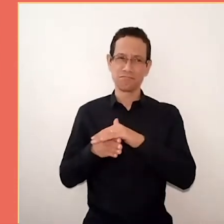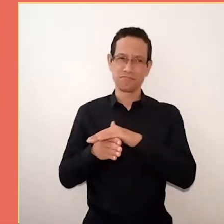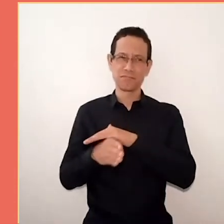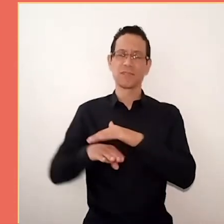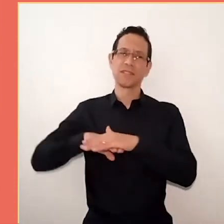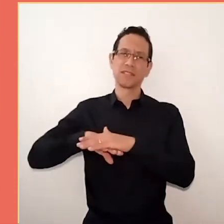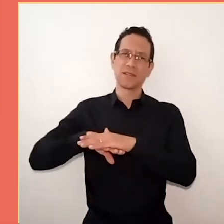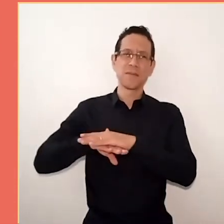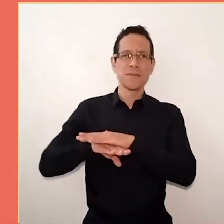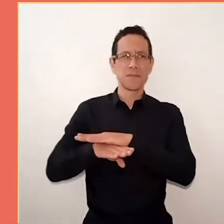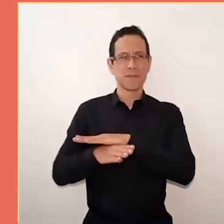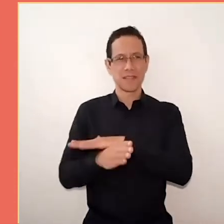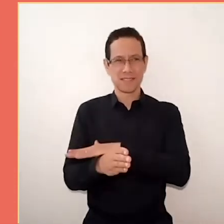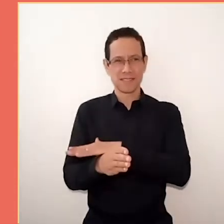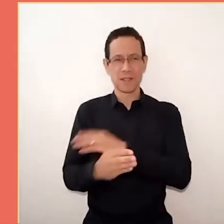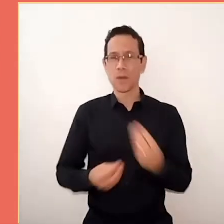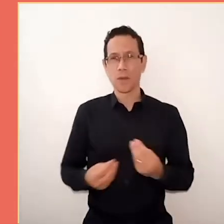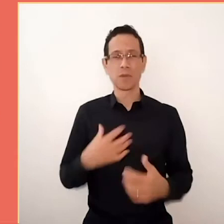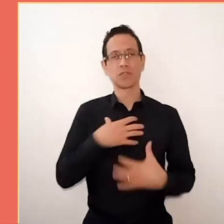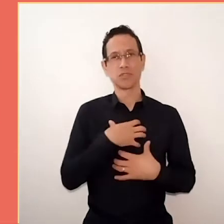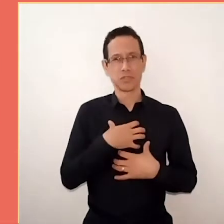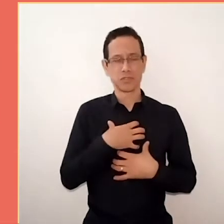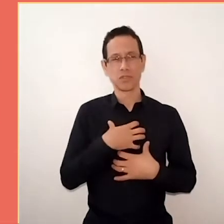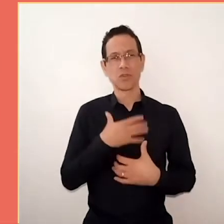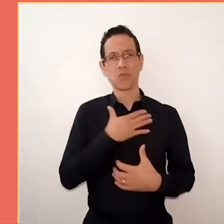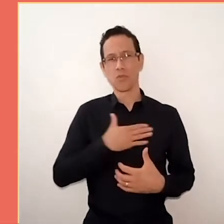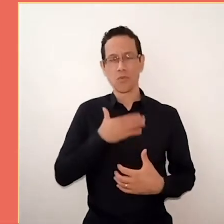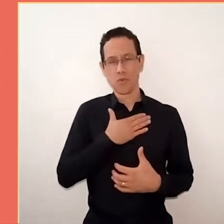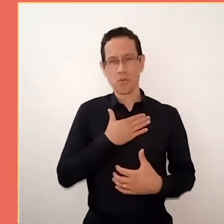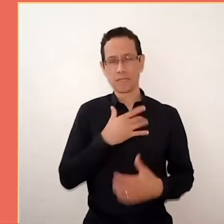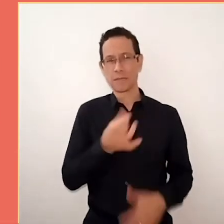por meio dos gestos, dos gostos, dos receios, dos valores, dos adultos.